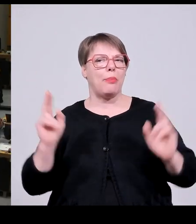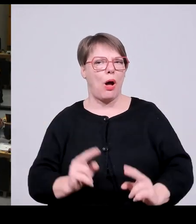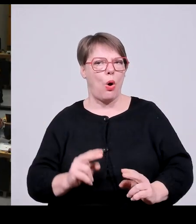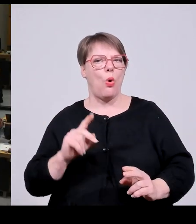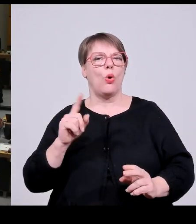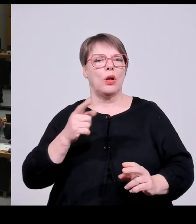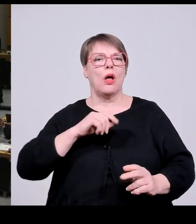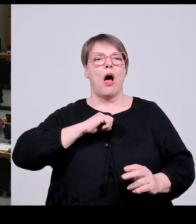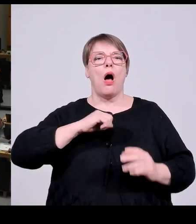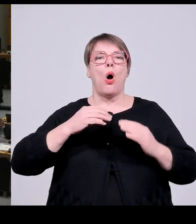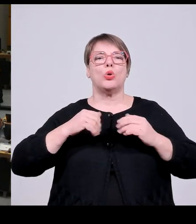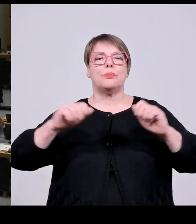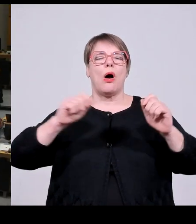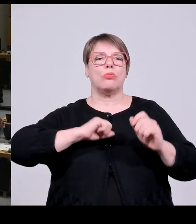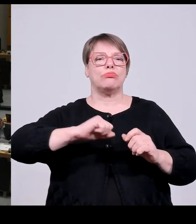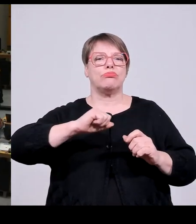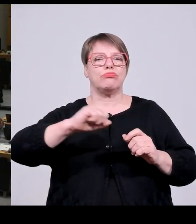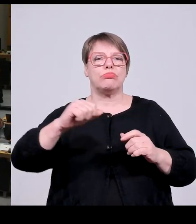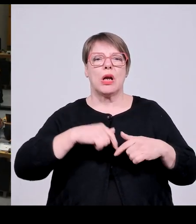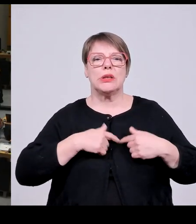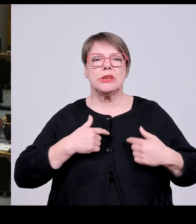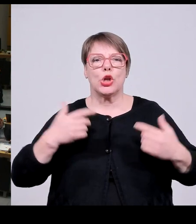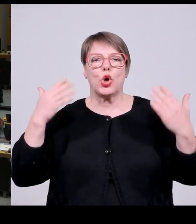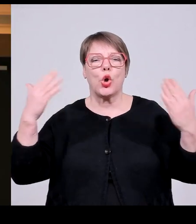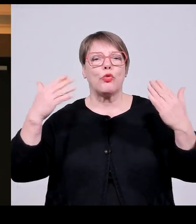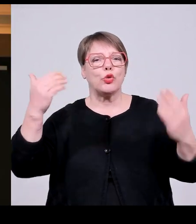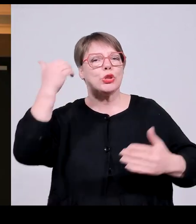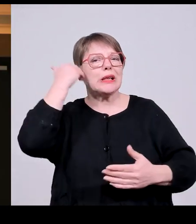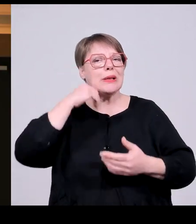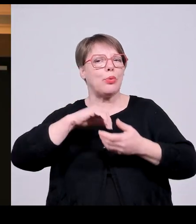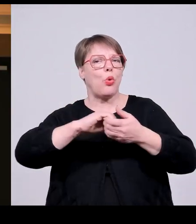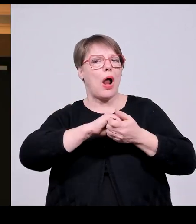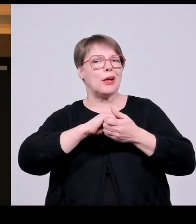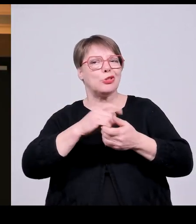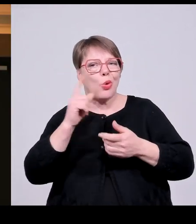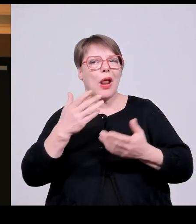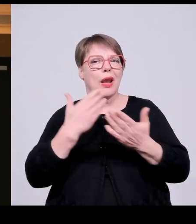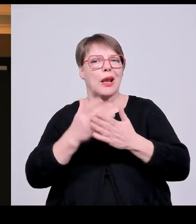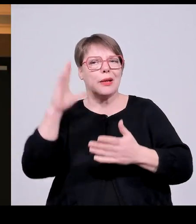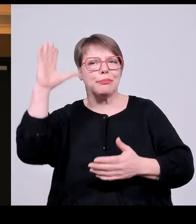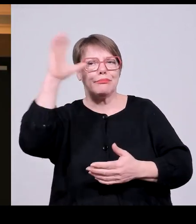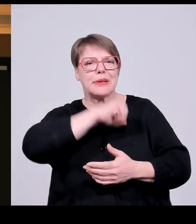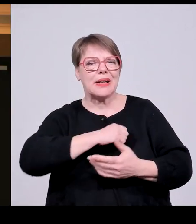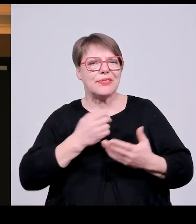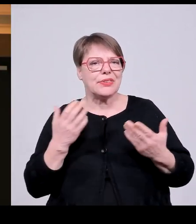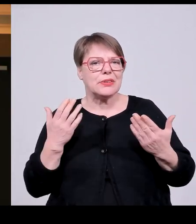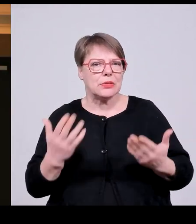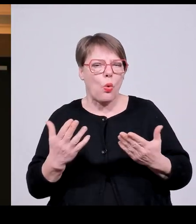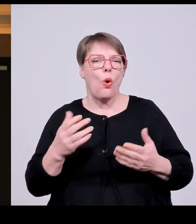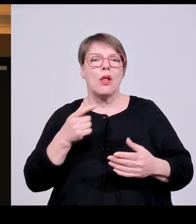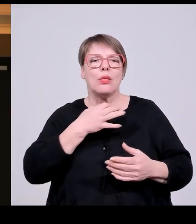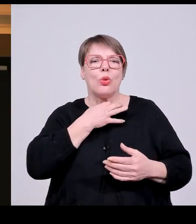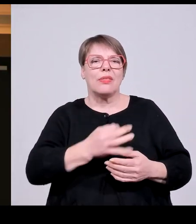Wir erleben hier wieder Regierungshandeln im Schneckentempo. Ich darf Sie gern daran erinnern, dass sie es waren, die